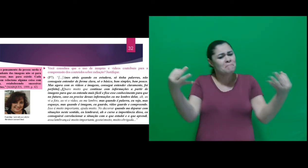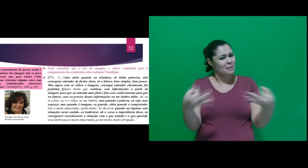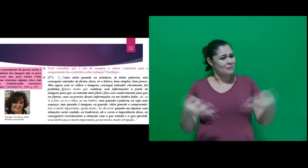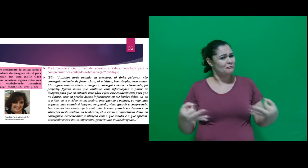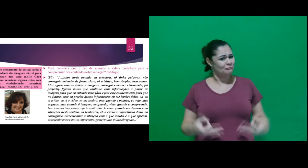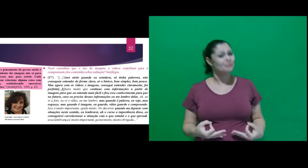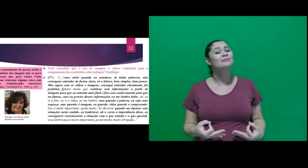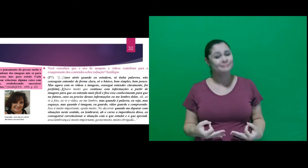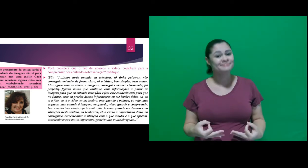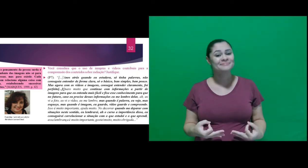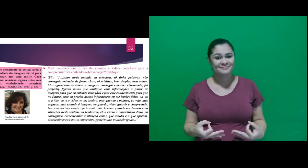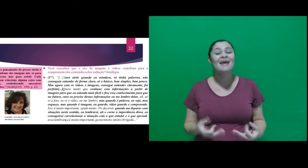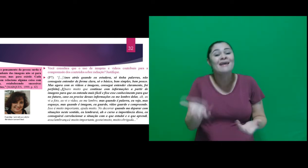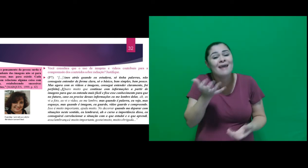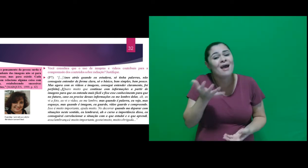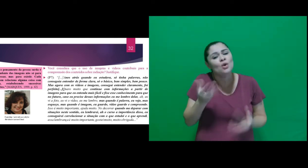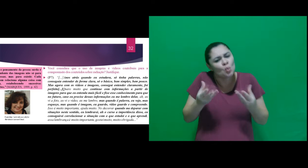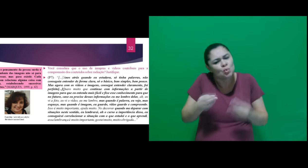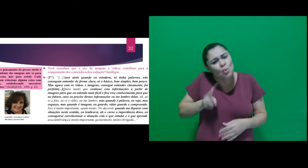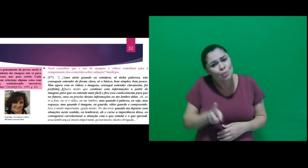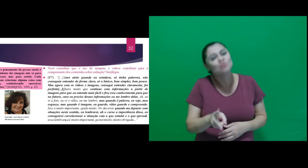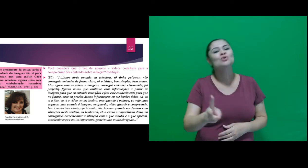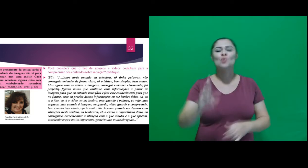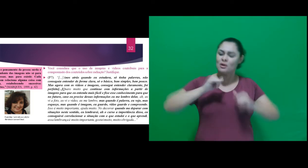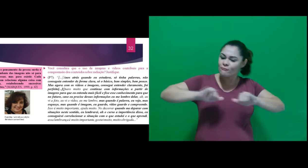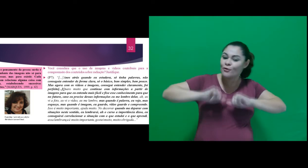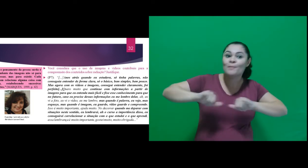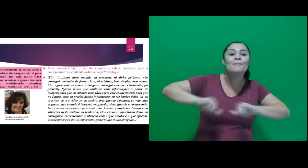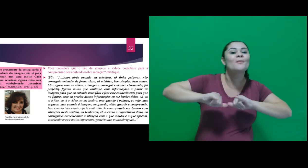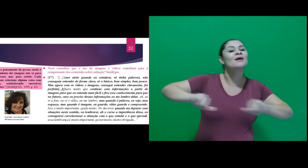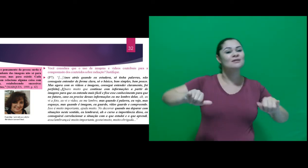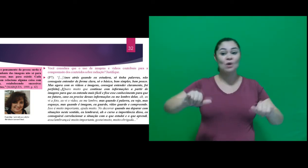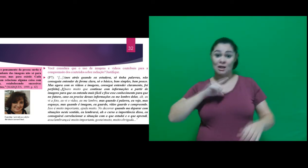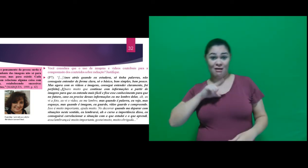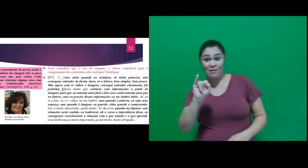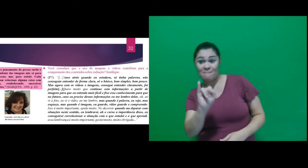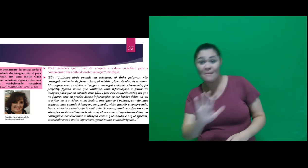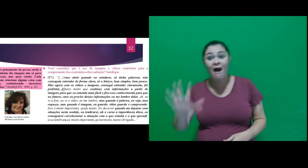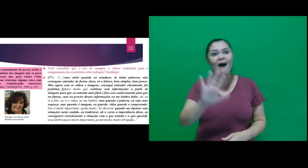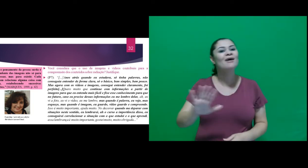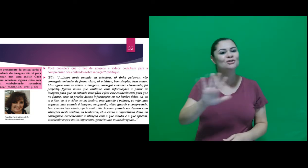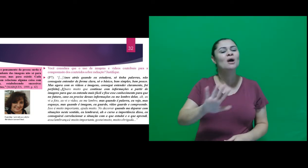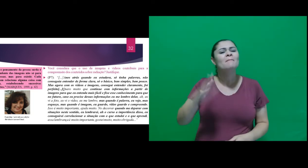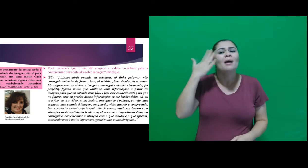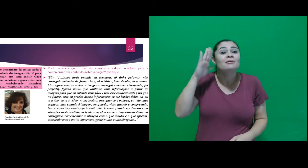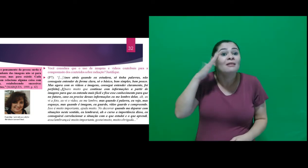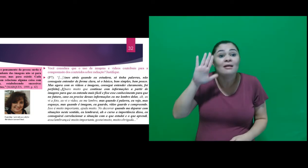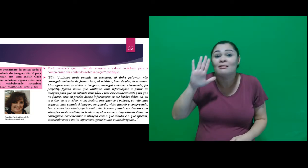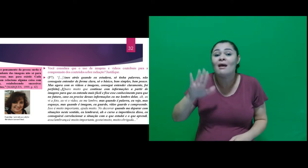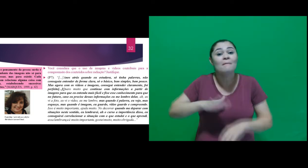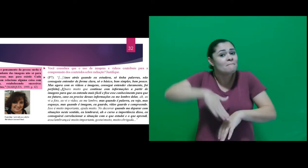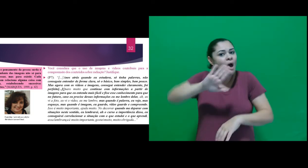perfeito. Quero muito que continue com informações a partir de imagens para que eu entenda mais fácil